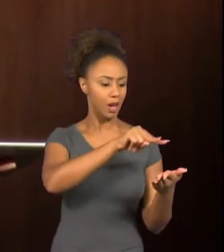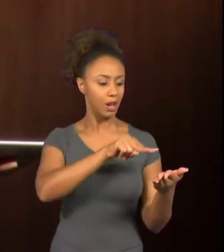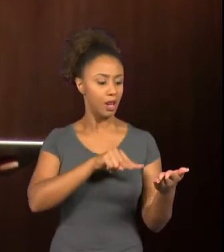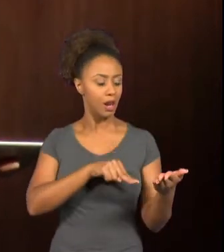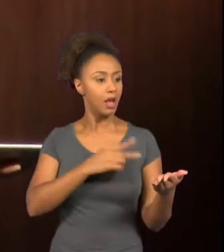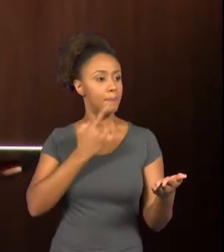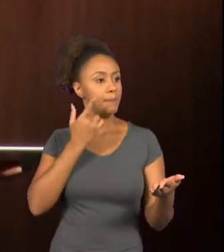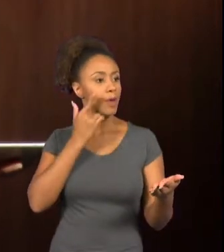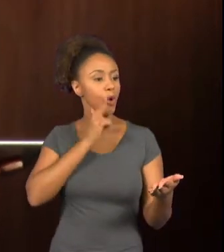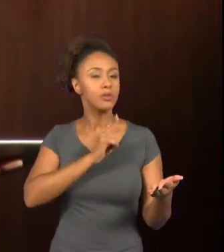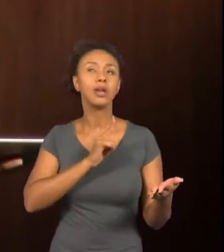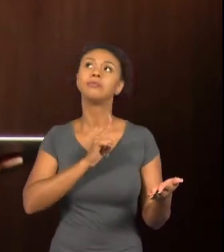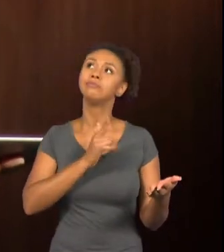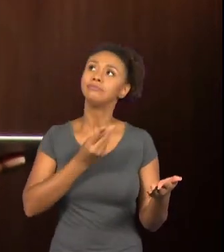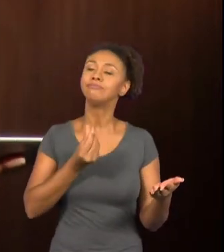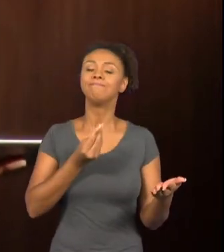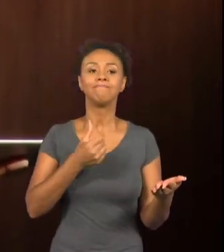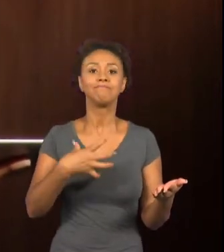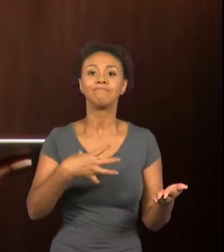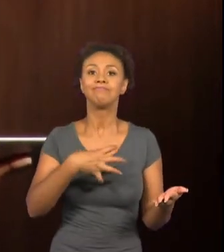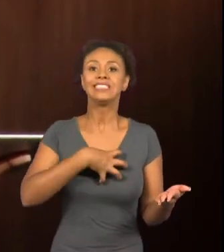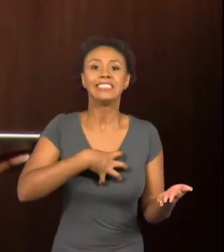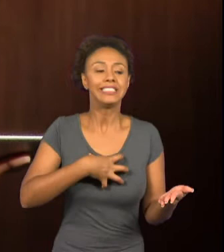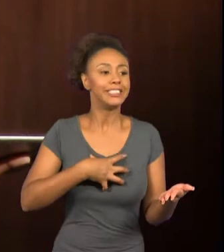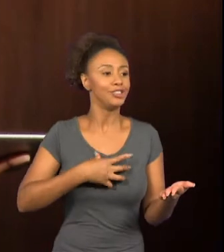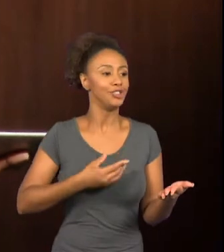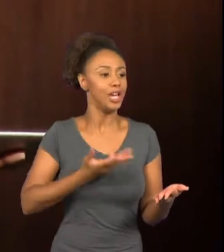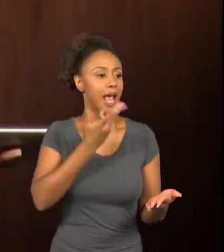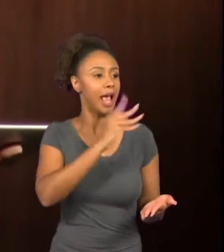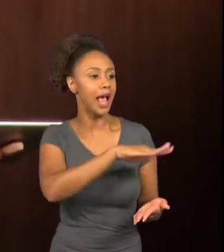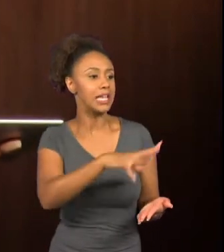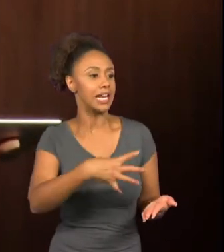MAIOR COM ESSAS CRIANÇAS E CONSEGUE ENXERGÁ-LAS